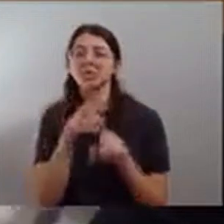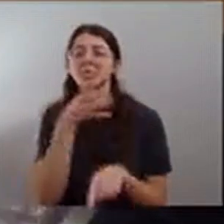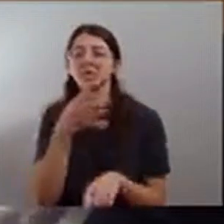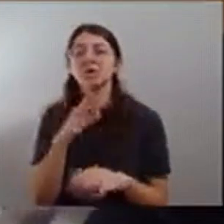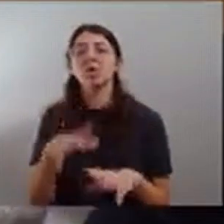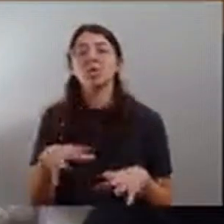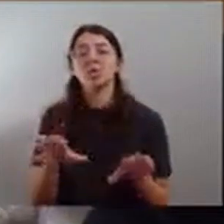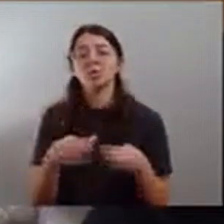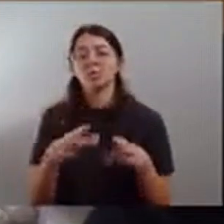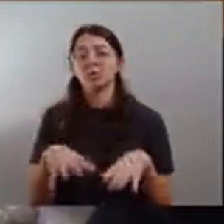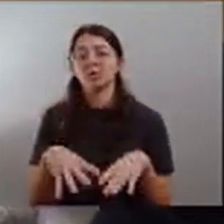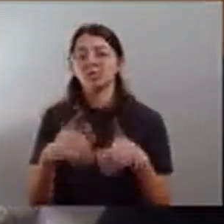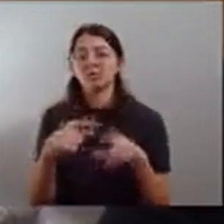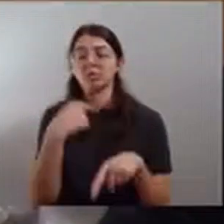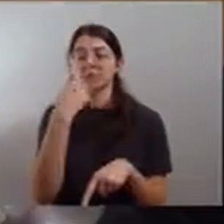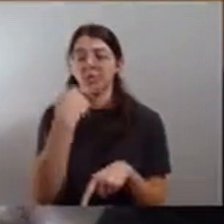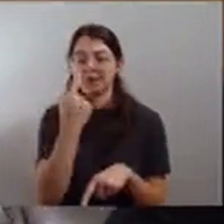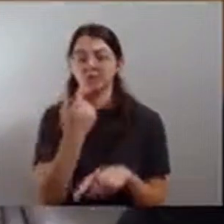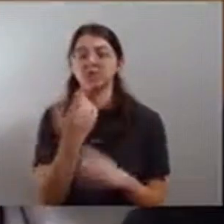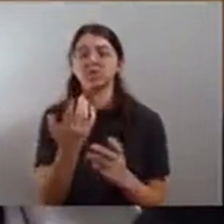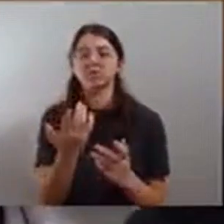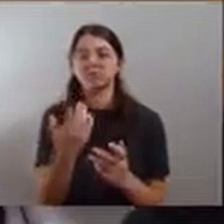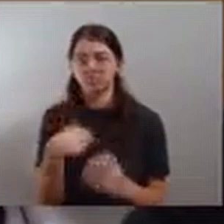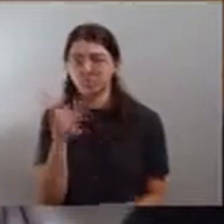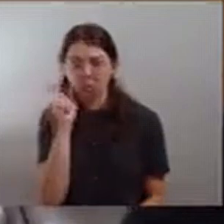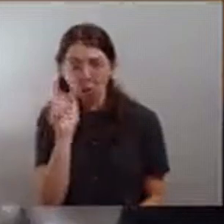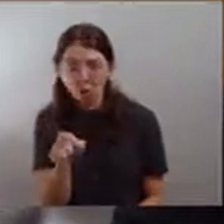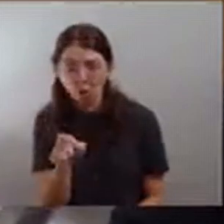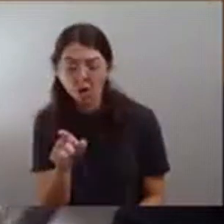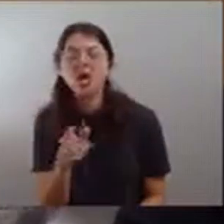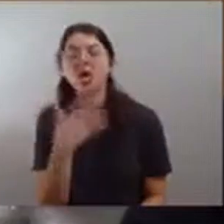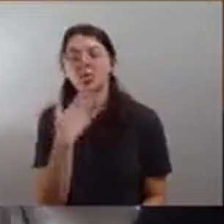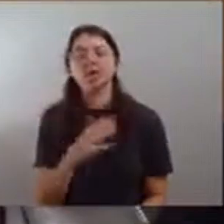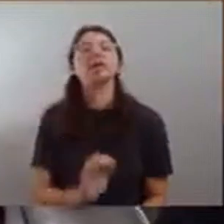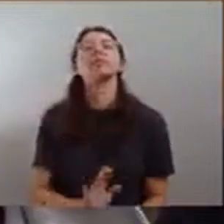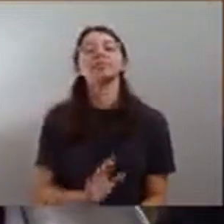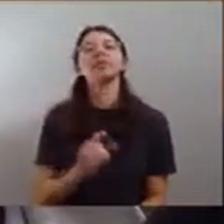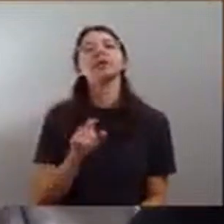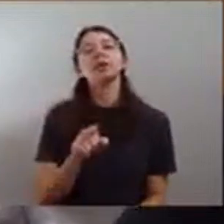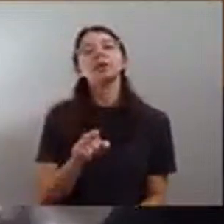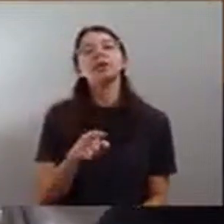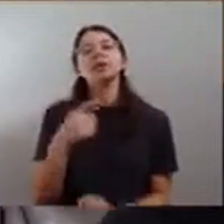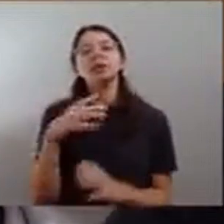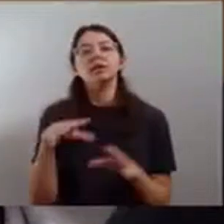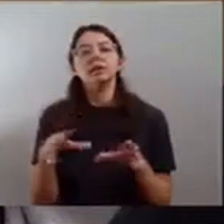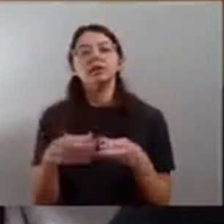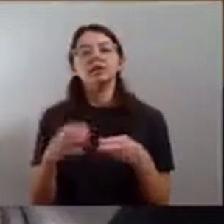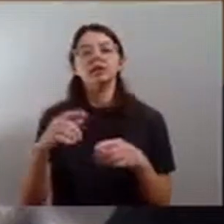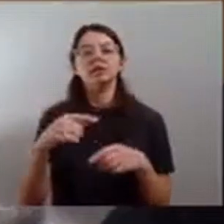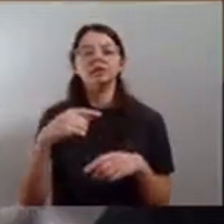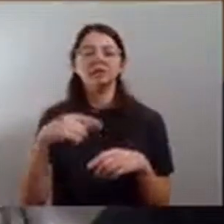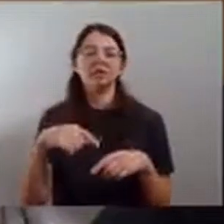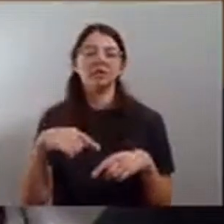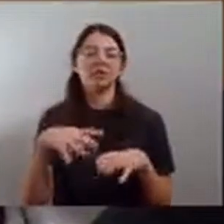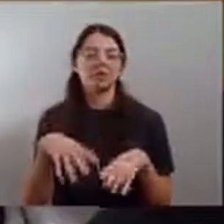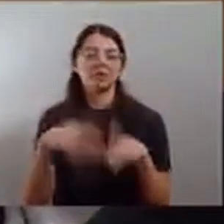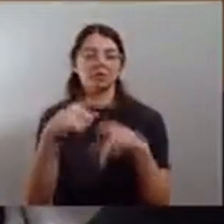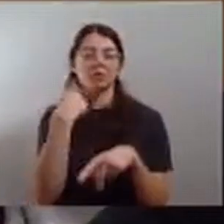enviou…. Está-me a ouvir? Muito obrigado. O Evoluir Oeiras enviou ao Município de